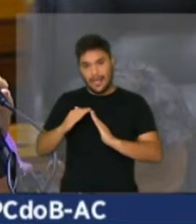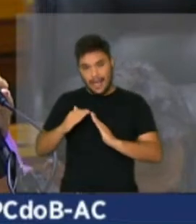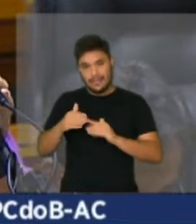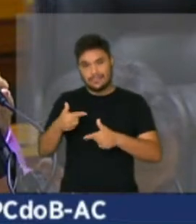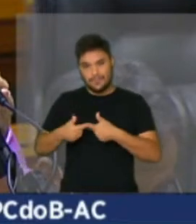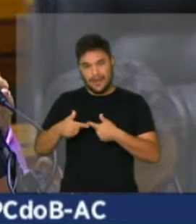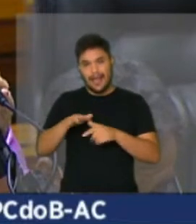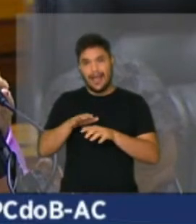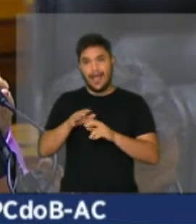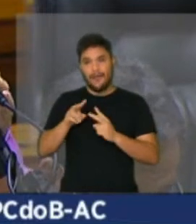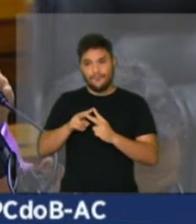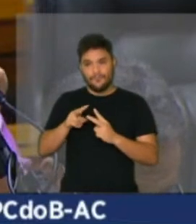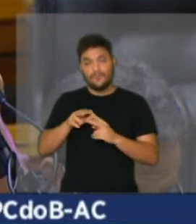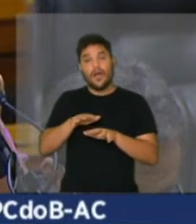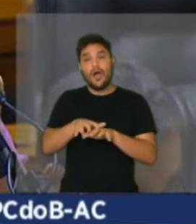BANCADA DO PCDOB QUE TEM A MIM COMO... NÓS LEVANTAMOS A